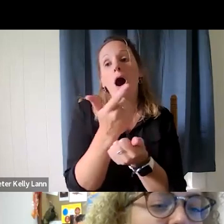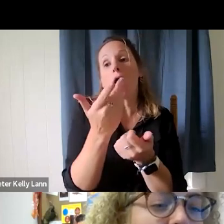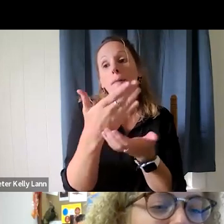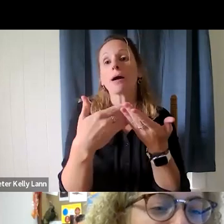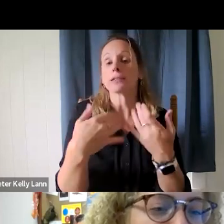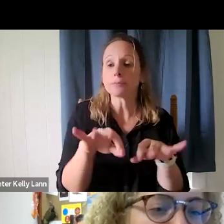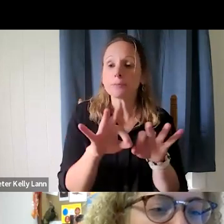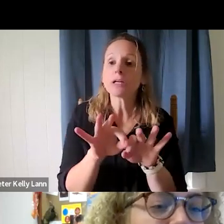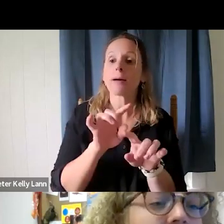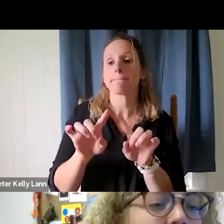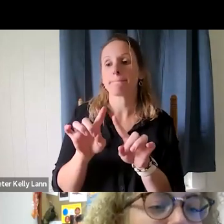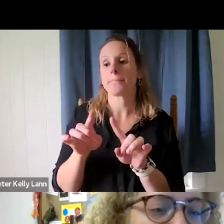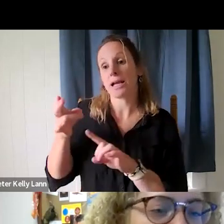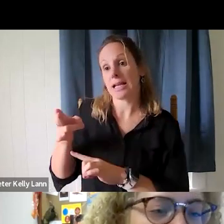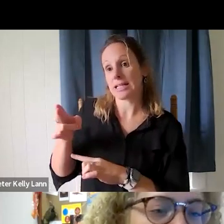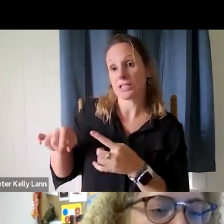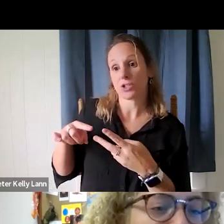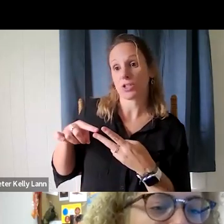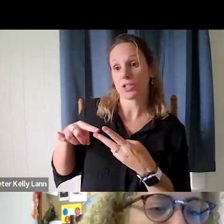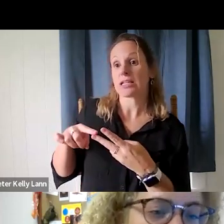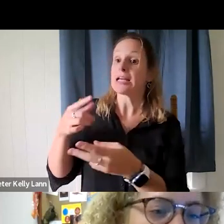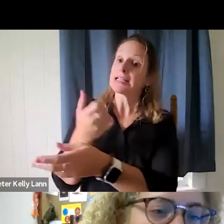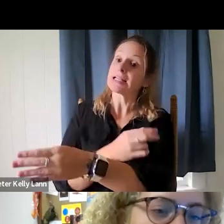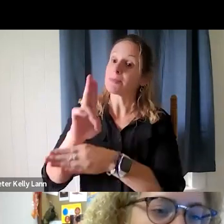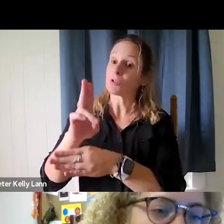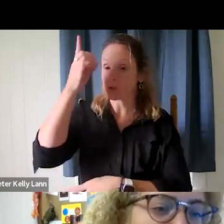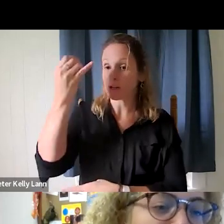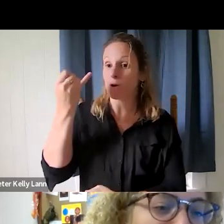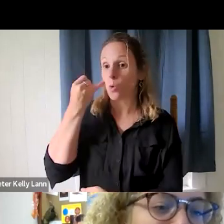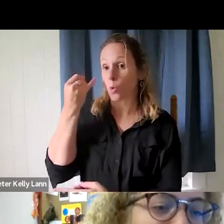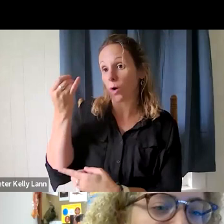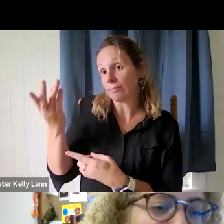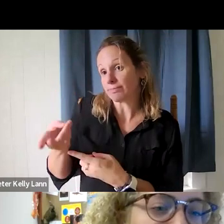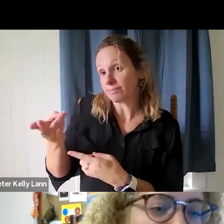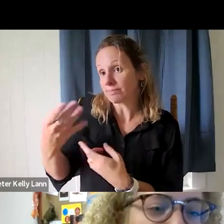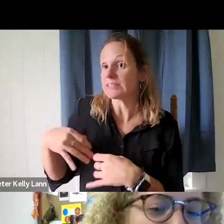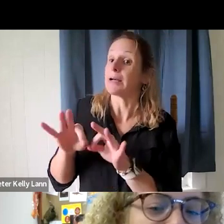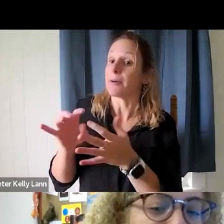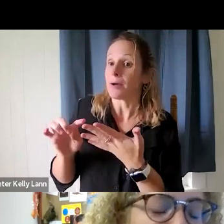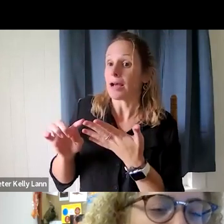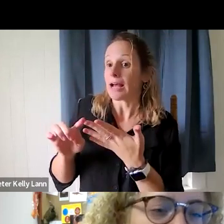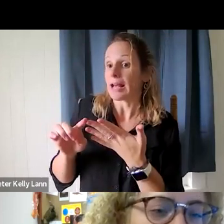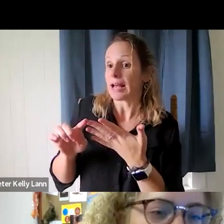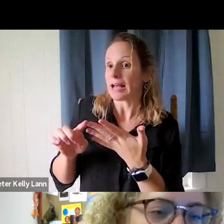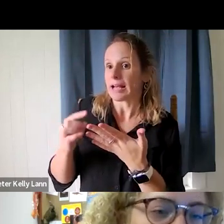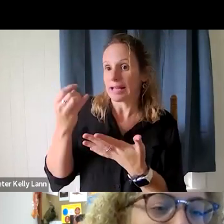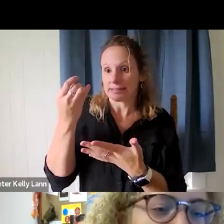son su historial ocupacional y su trastorno por consumo de sustancias en caso de que tengan dicho trastorno. ¿Por qué? Porque no se llegará a ninguna parte sin ellas.